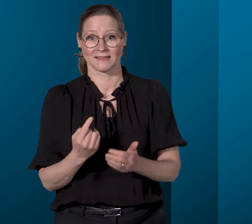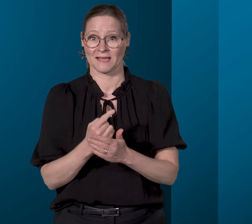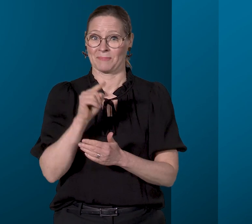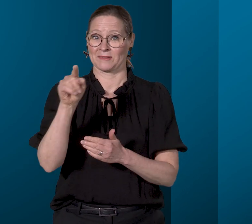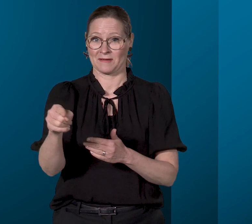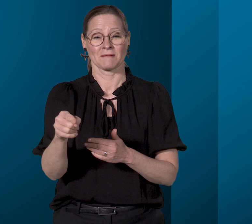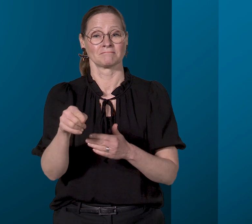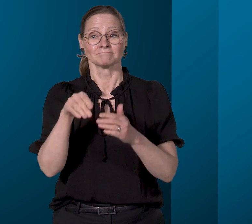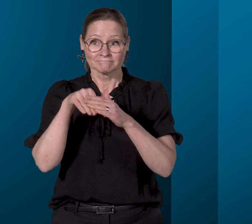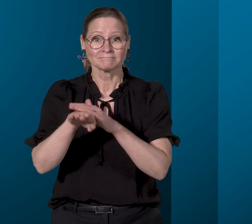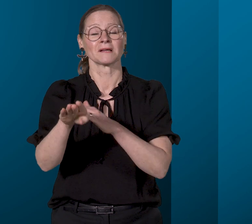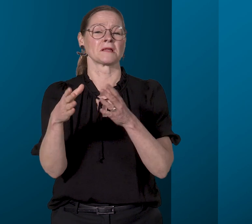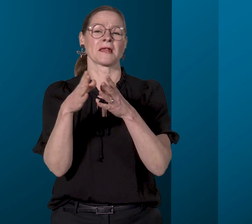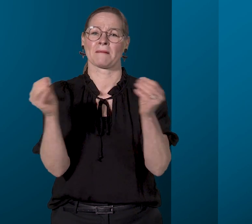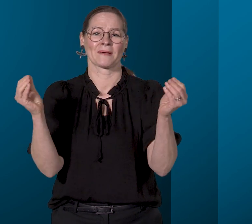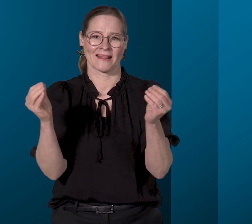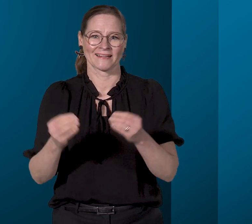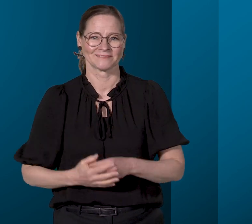Tapahtumaan on ilmainen pääsy.